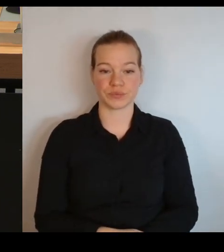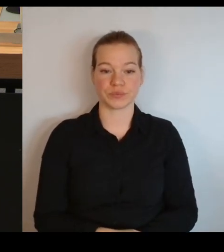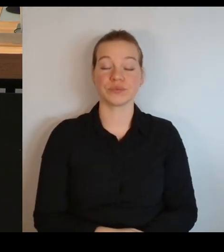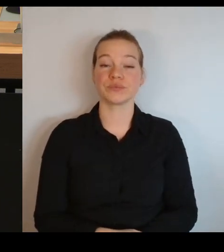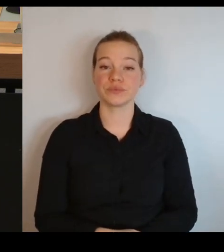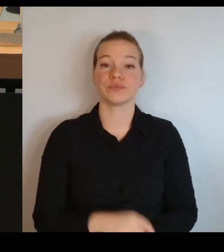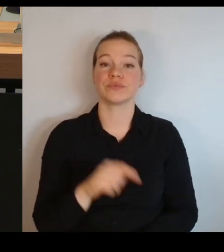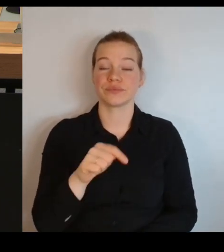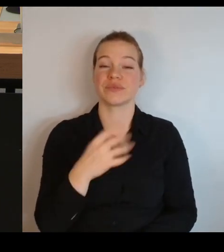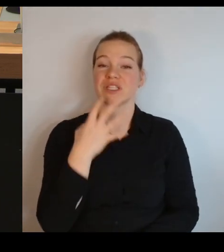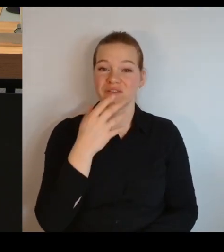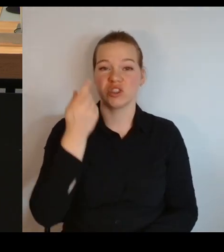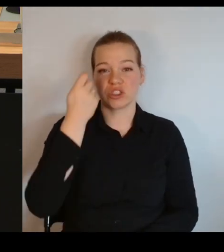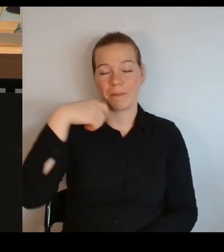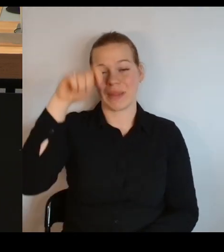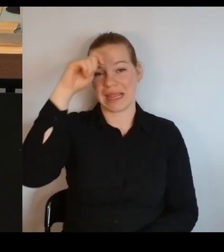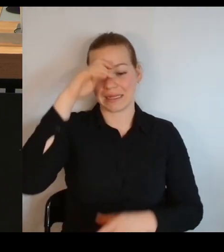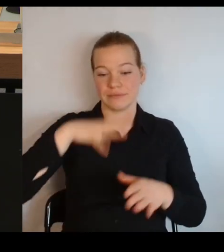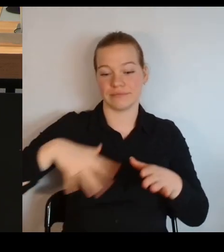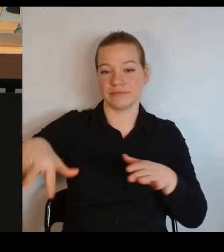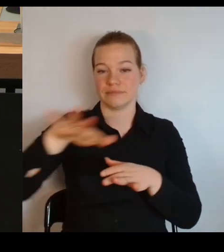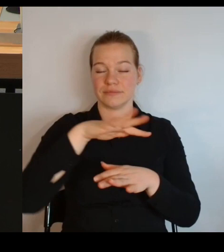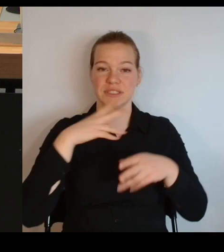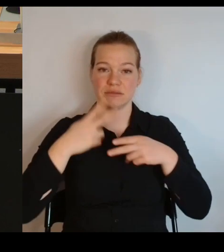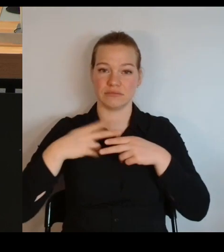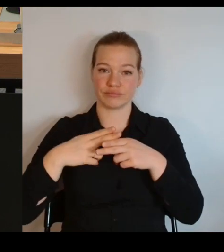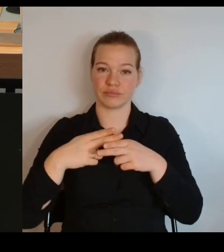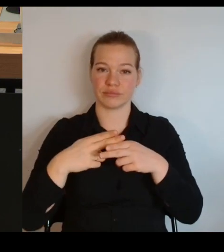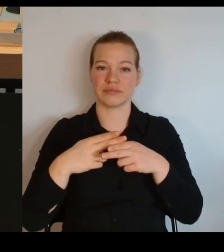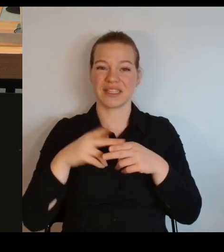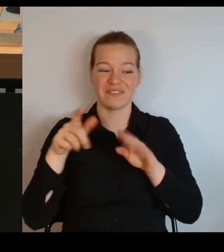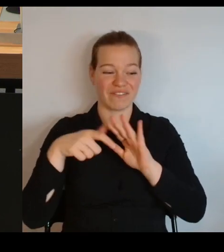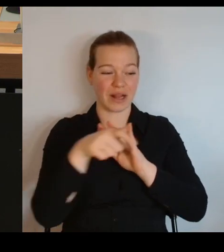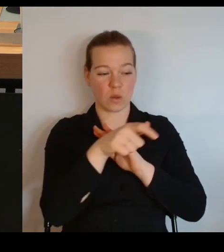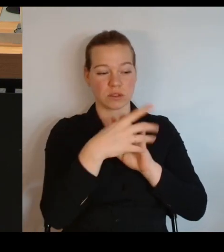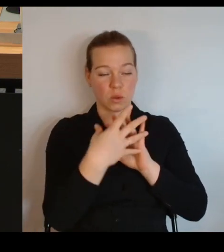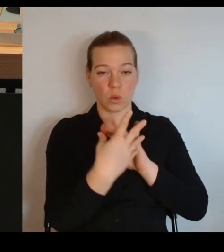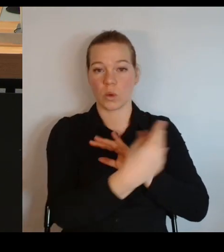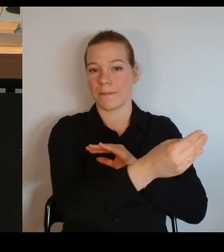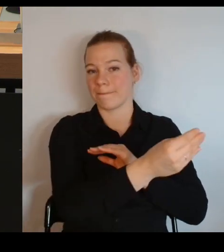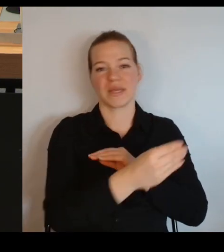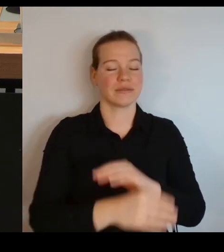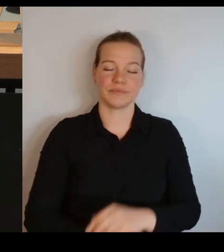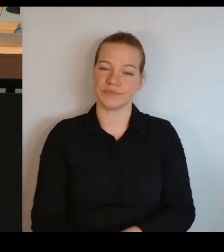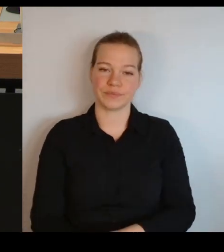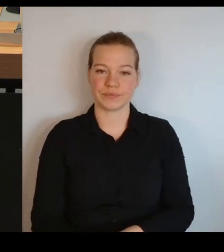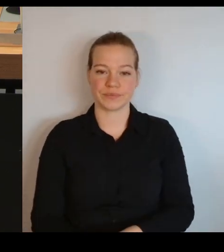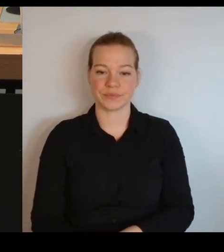eingesetzt werden, dass es sowohl der Stadtnatur bei starker Hitze hilft als auch dazu beiträgt,